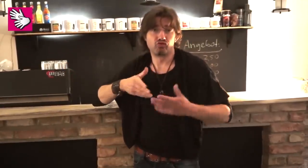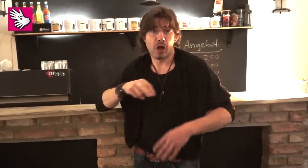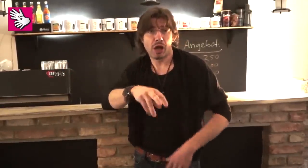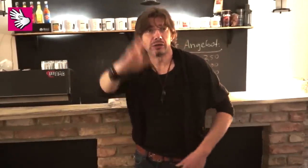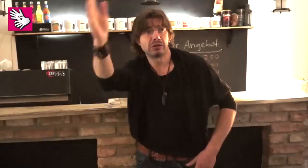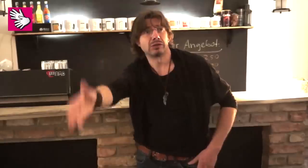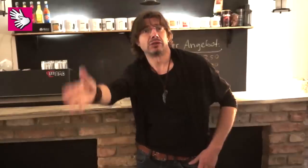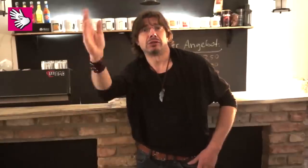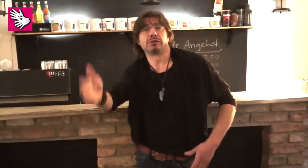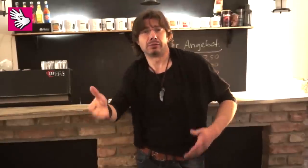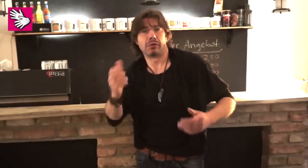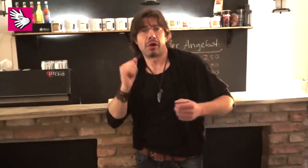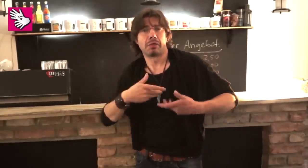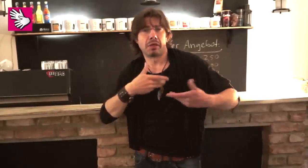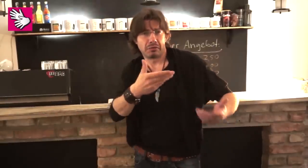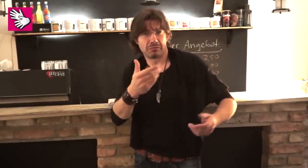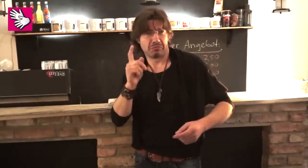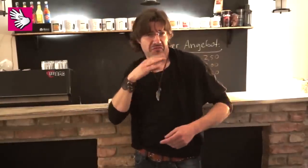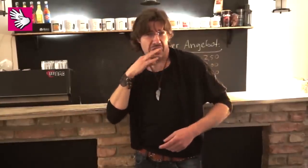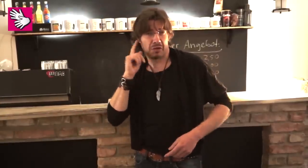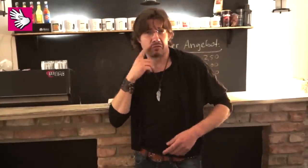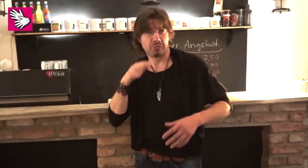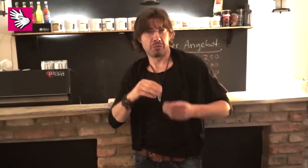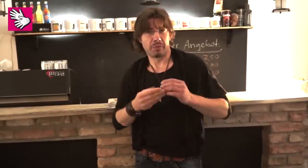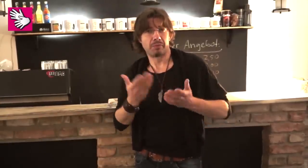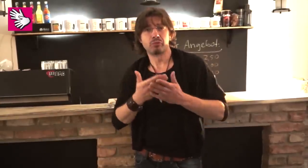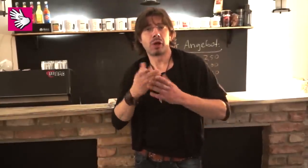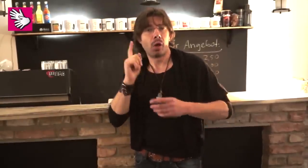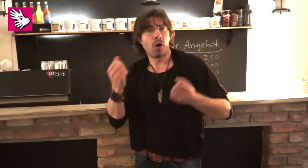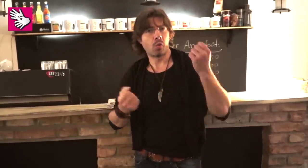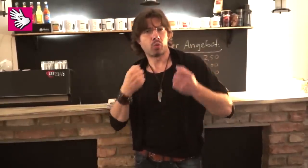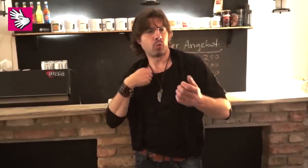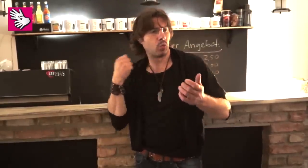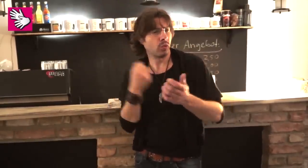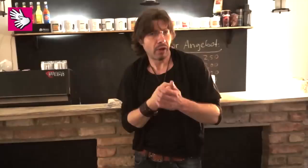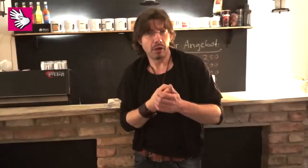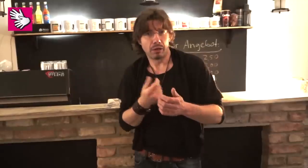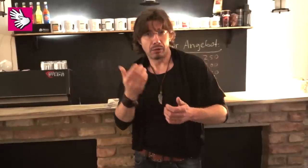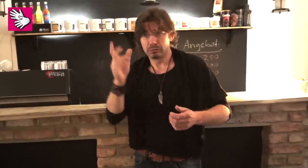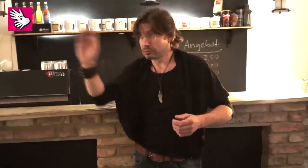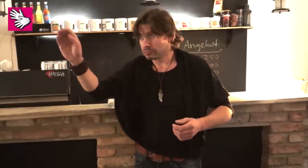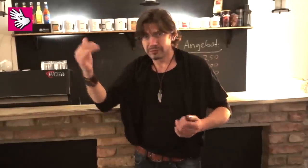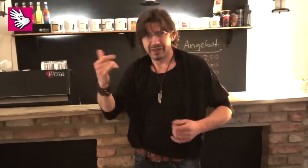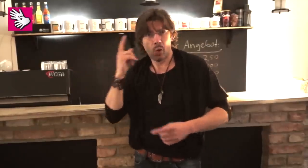ein Auto anzuhalten. Ich weiß, es geht vielen Gehörlosen genauso. Oder wenn ich mit meinem Auto einen Unfall hätte, wie soll ich da wen kontaktieren? Soll ich jemanden fragen?